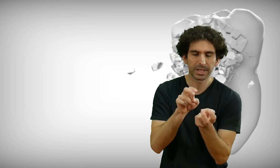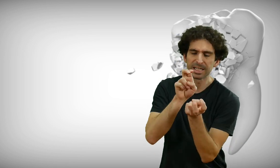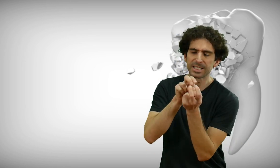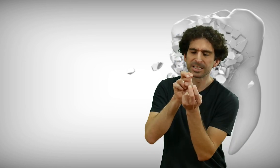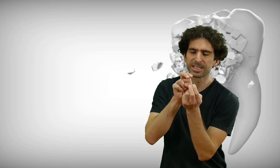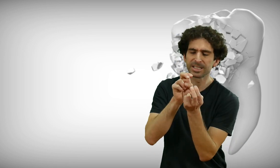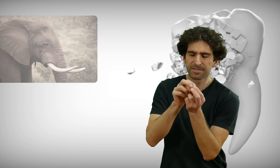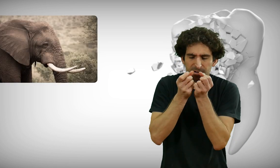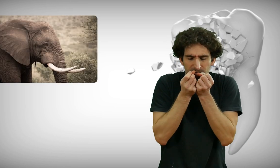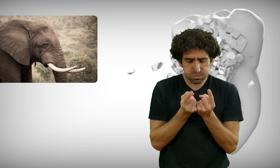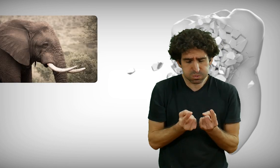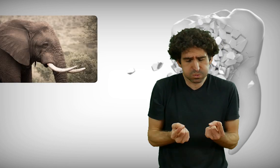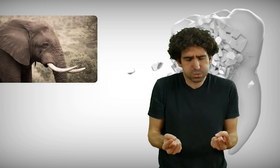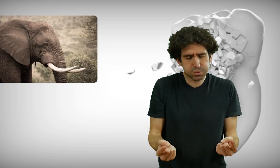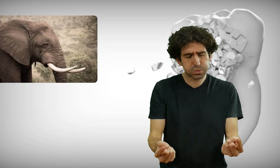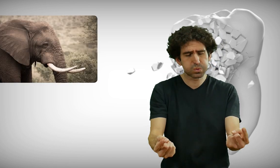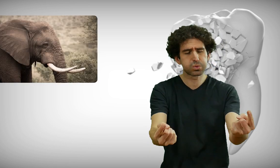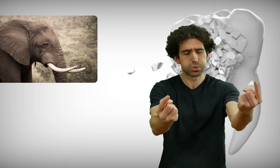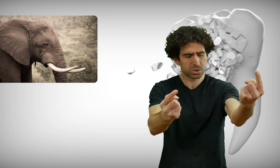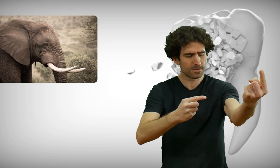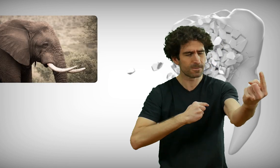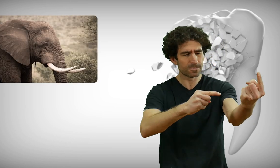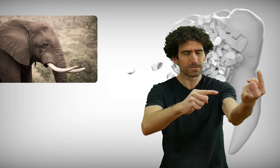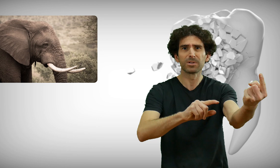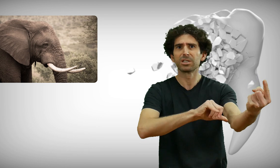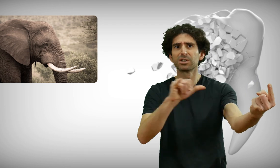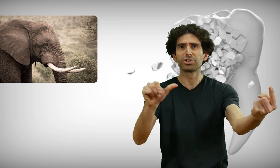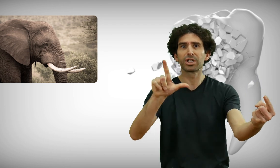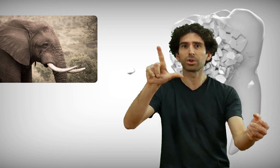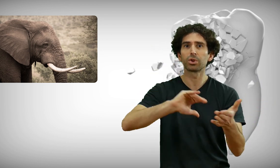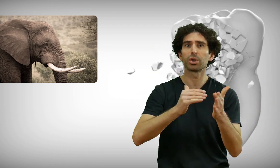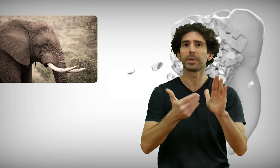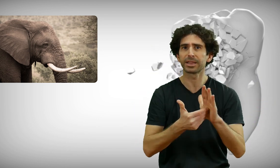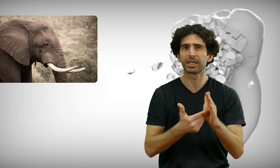Des incisives sous forme de défenses mesurant jusqu'à 2 mètres de long